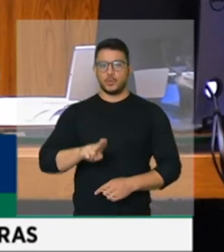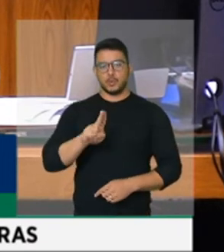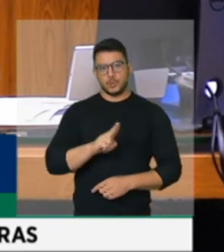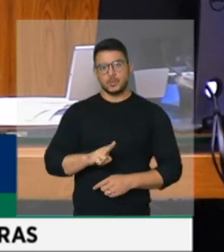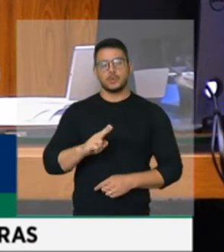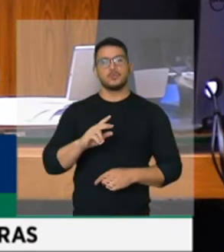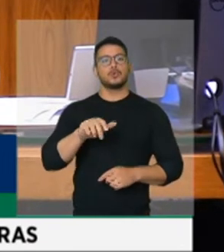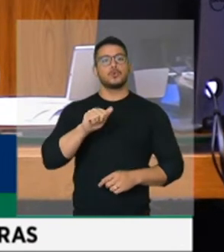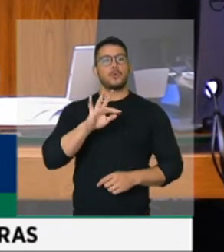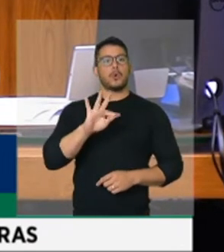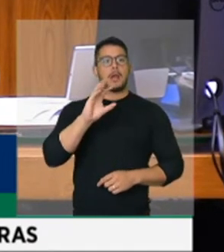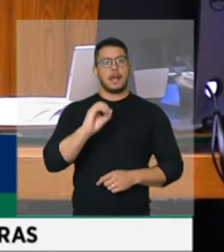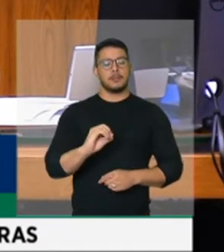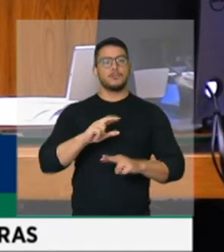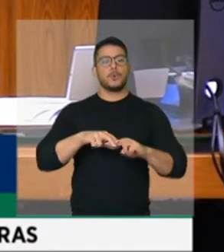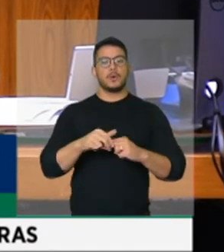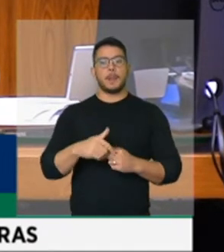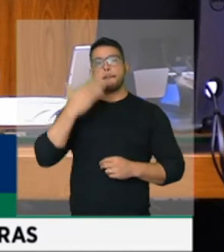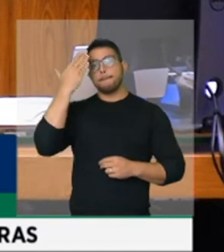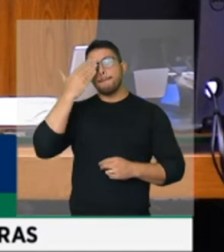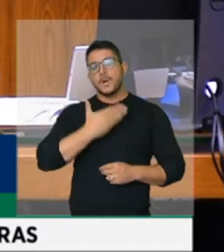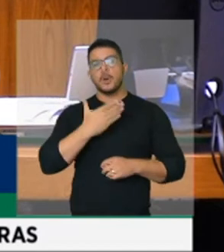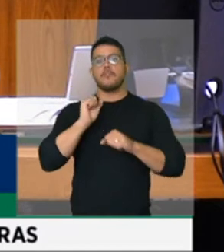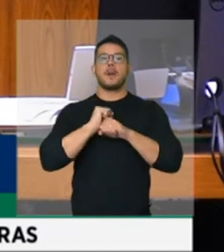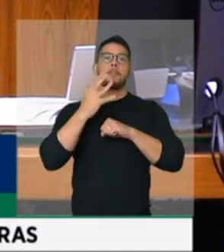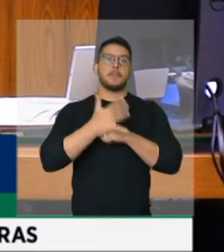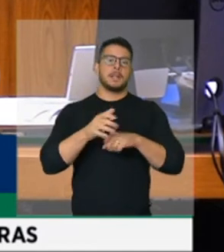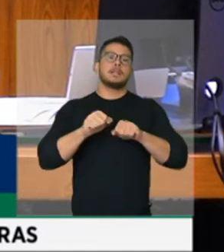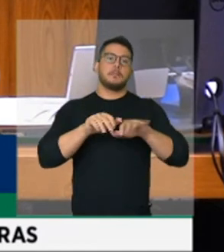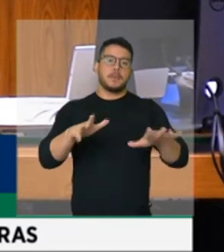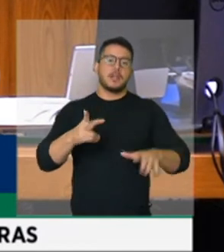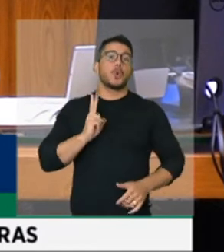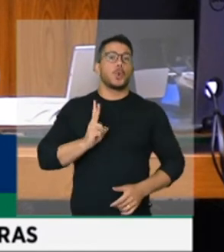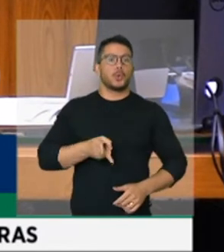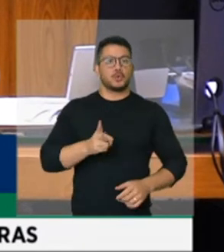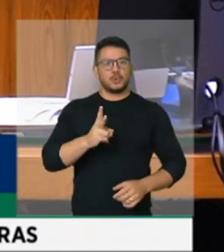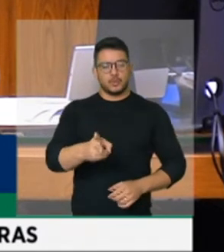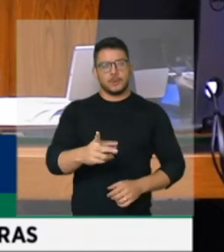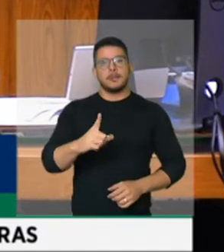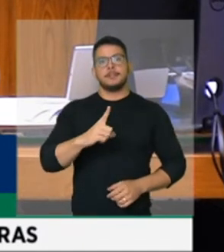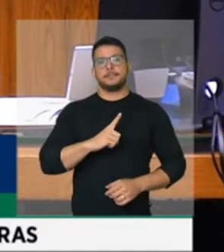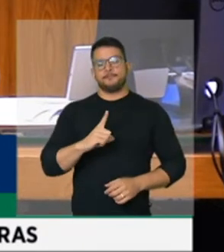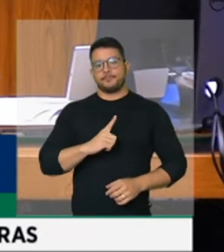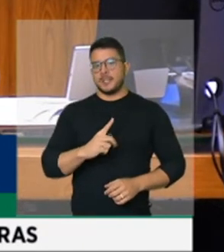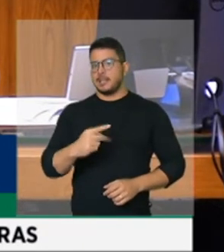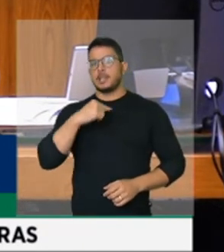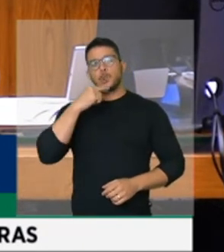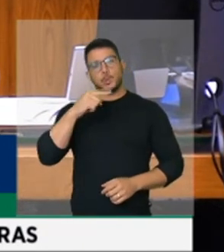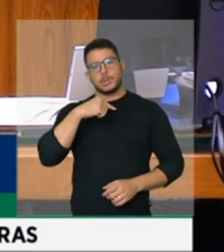JÁ QUE REMANESCEM CONDIÇÕES PANDÊMICOS CARACTERIZADORAS DA EMERGÊNCIA DE SAÚDE PÚBLICA IMP DEIANTIS DO REGULAR FUNCIONAMENTO DA CASA